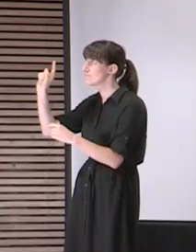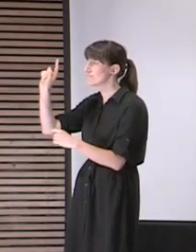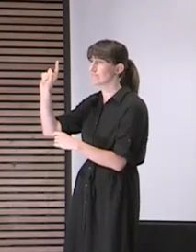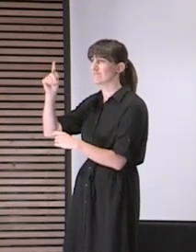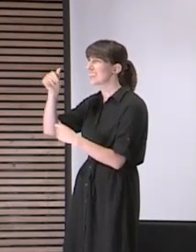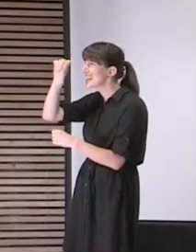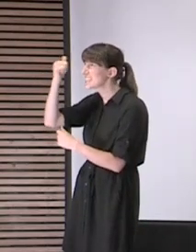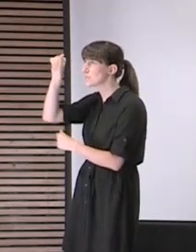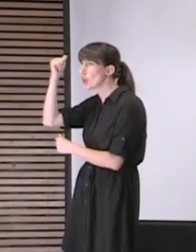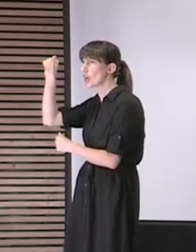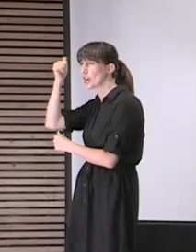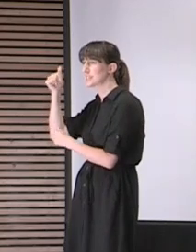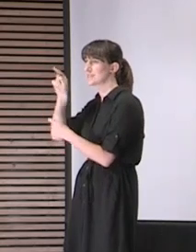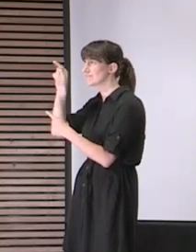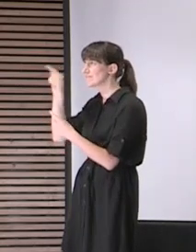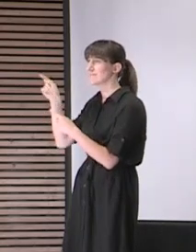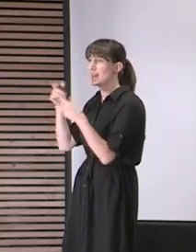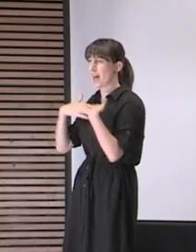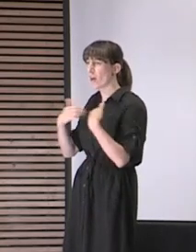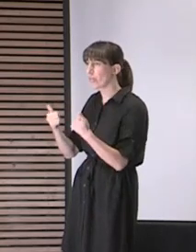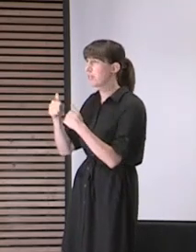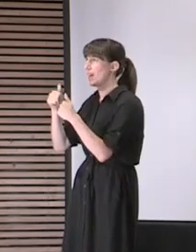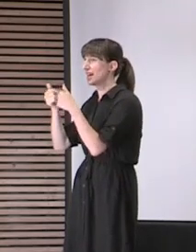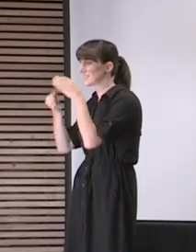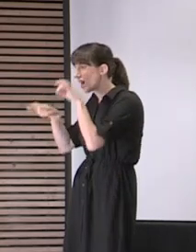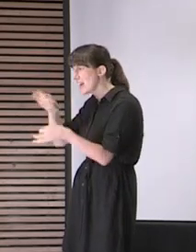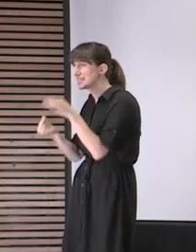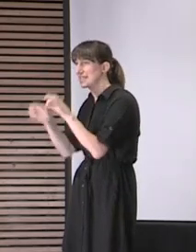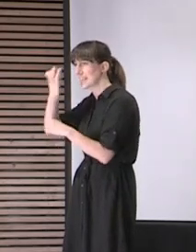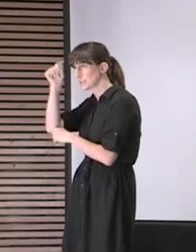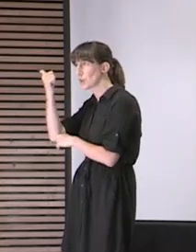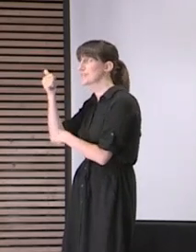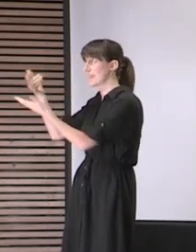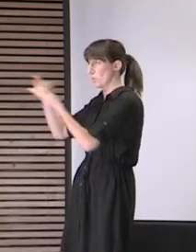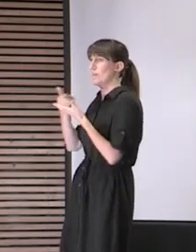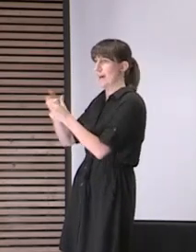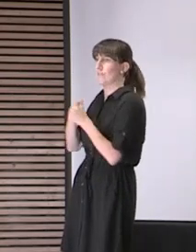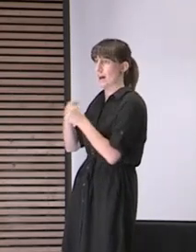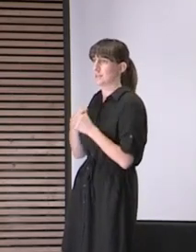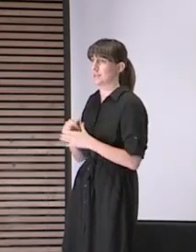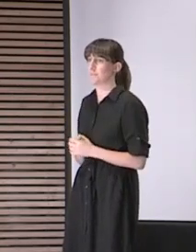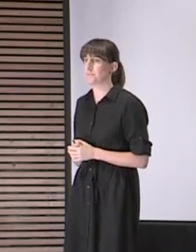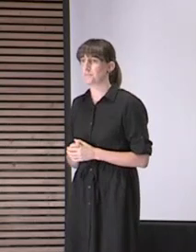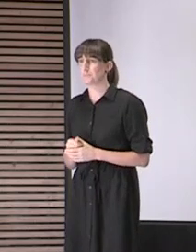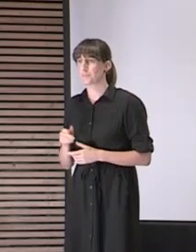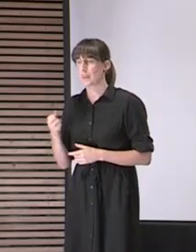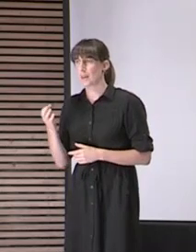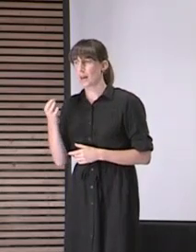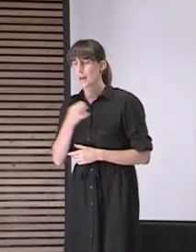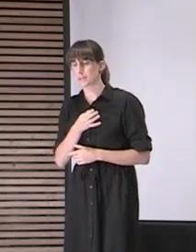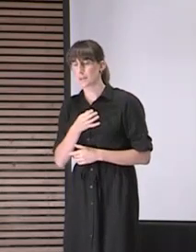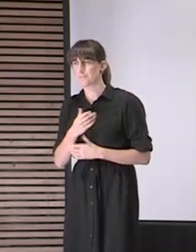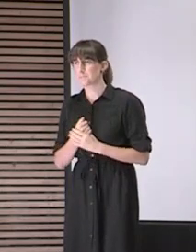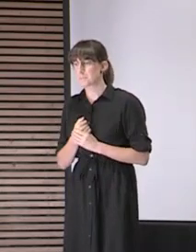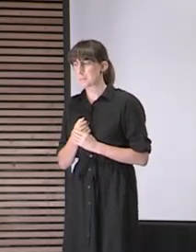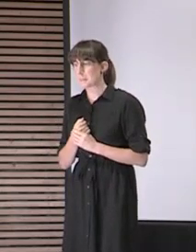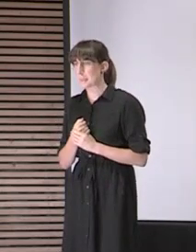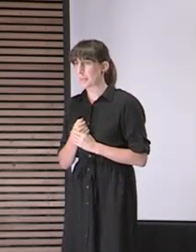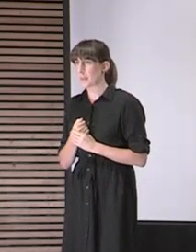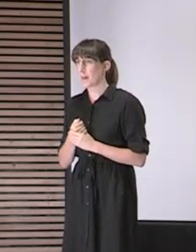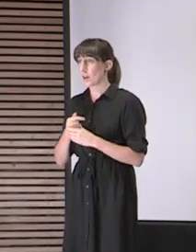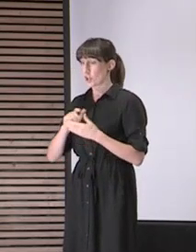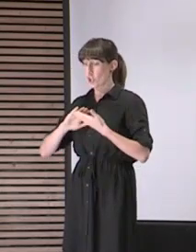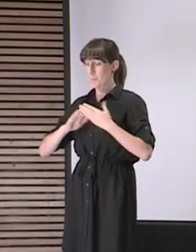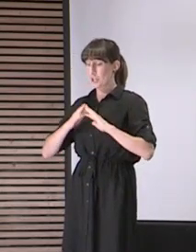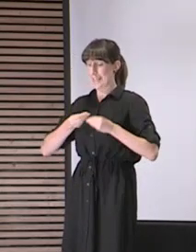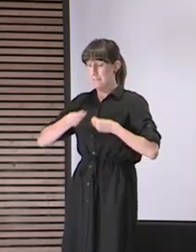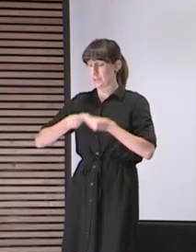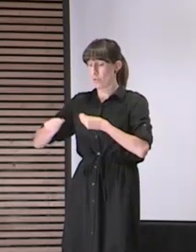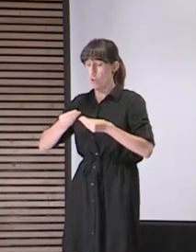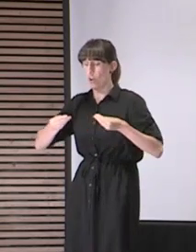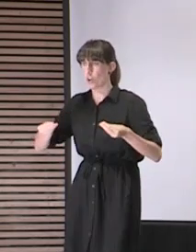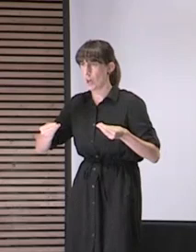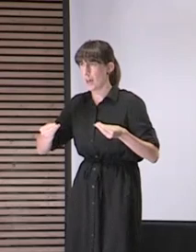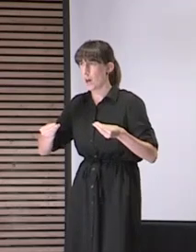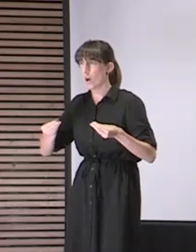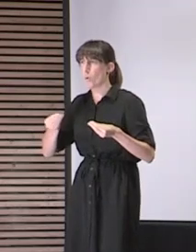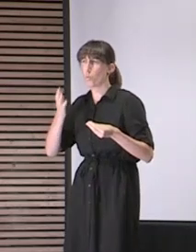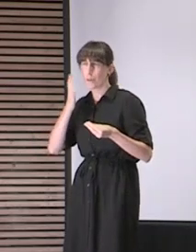alerta. Quiero cavar más